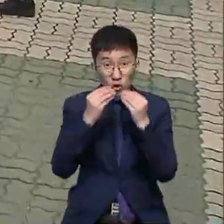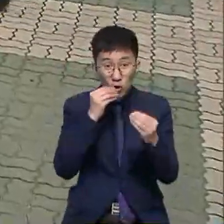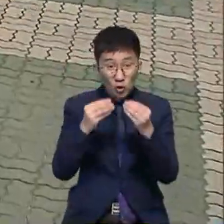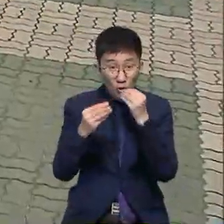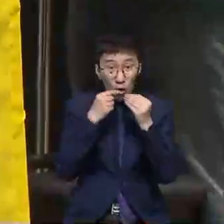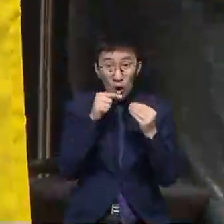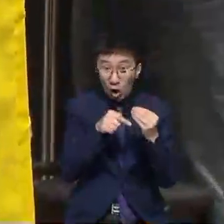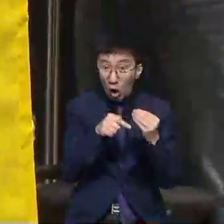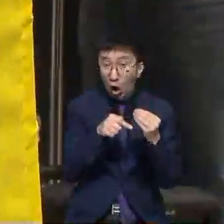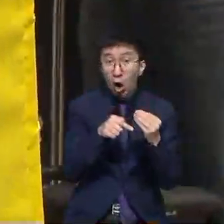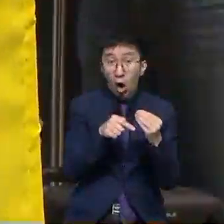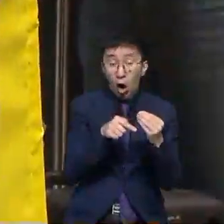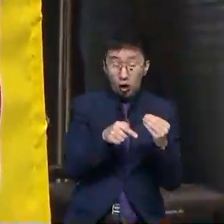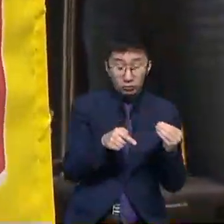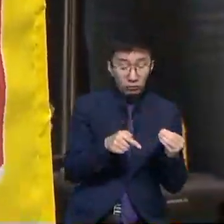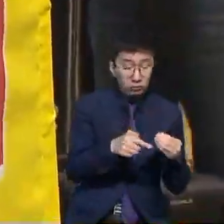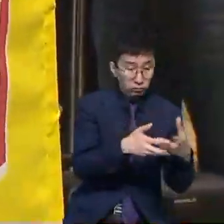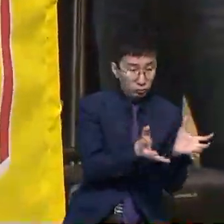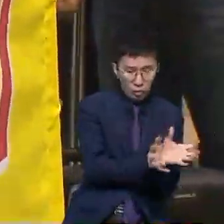(기자) 개 식용업계 종사자 모임인